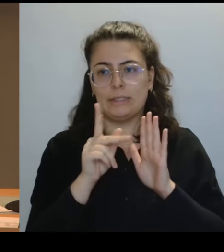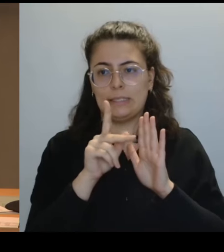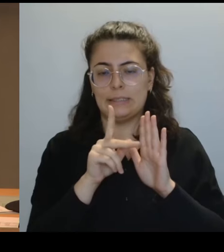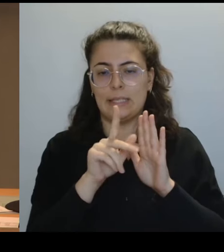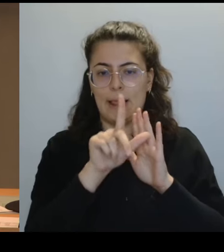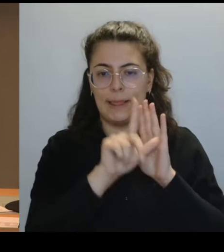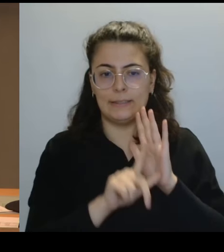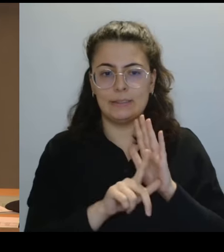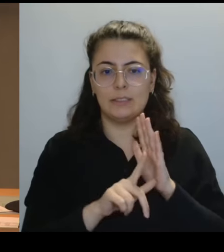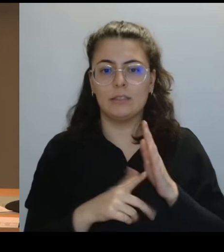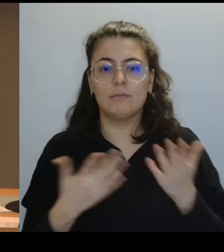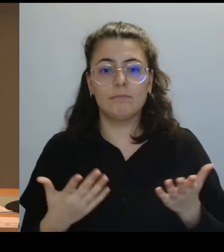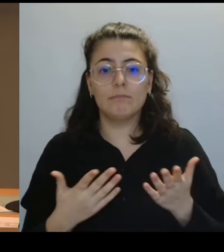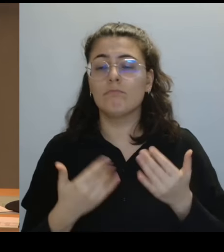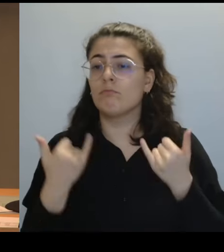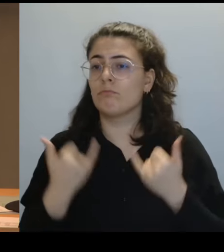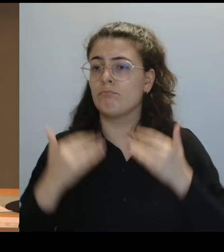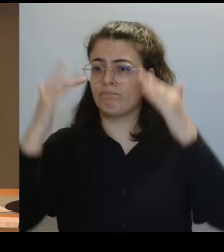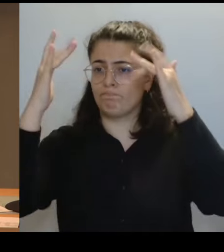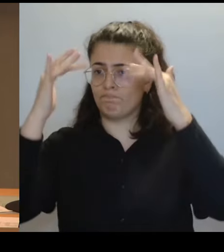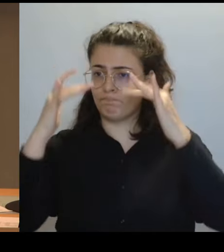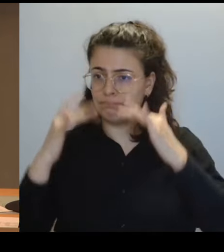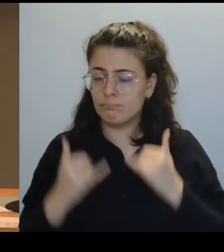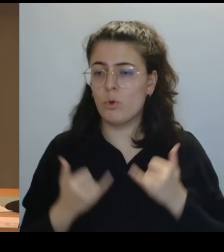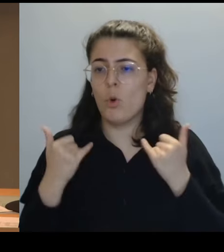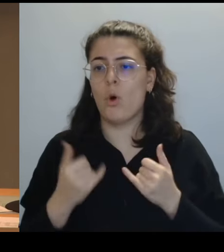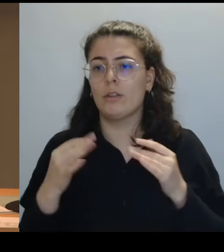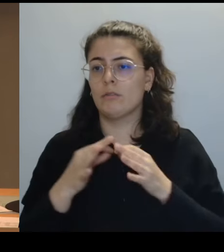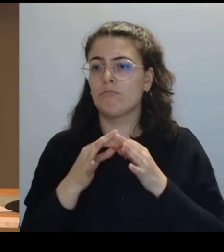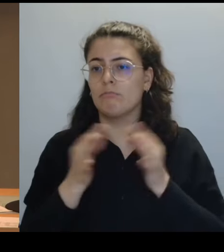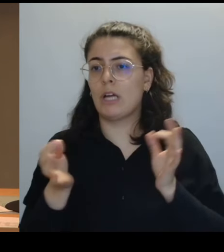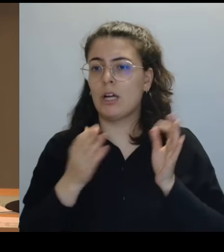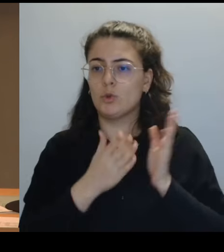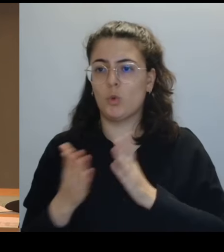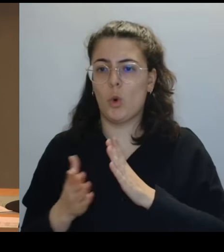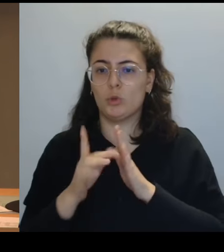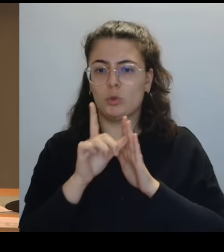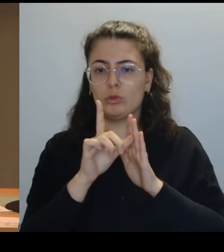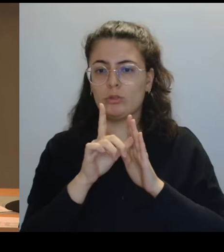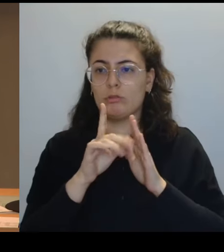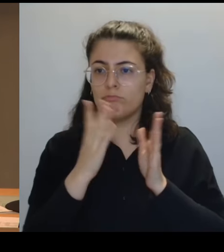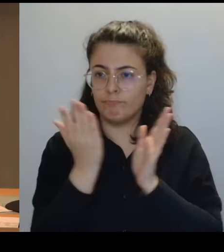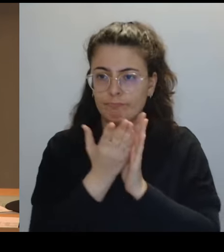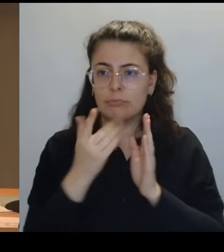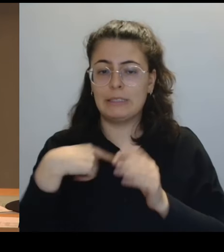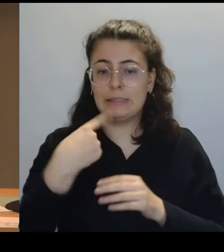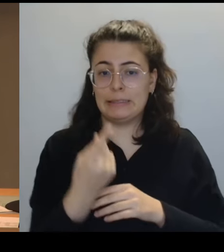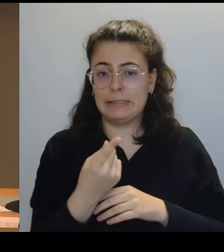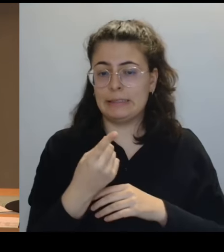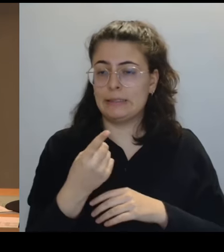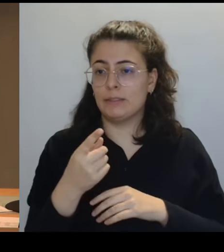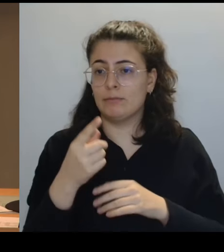unserer heutigen Tagesordnung. Die nächste Plenarsitzung findet am Donnerstag, den 1. Februar 2024 um 10:00 statt.